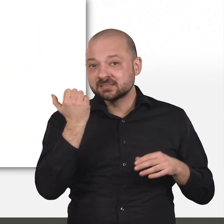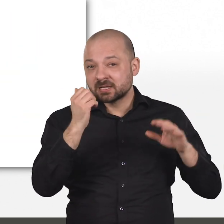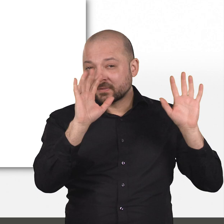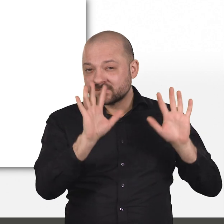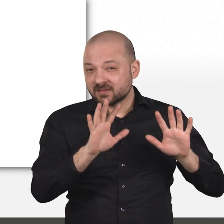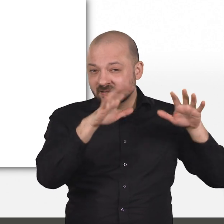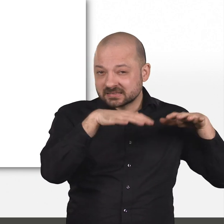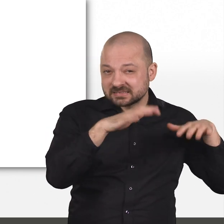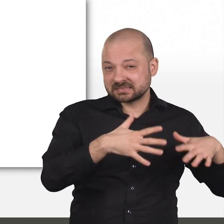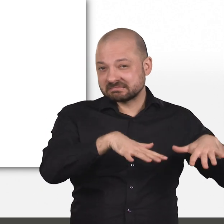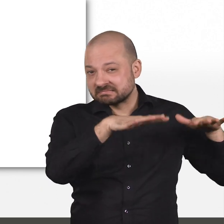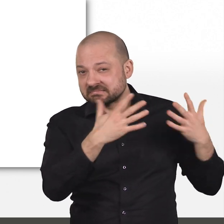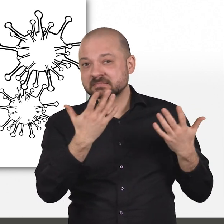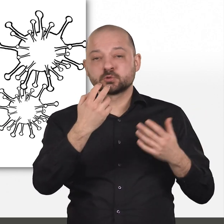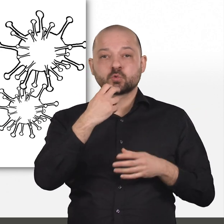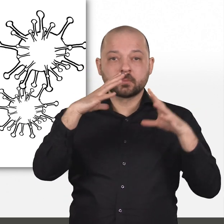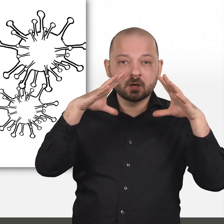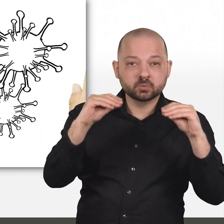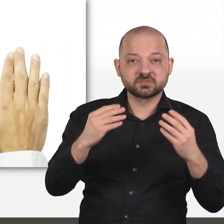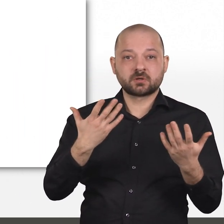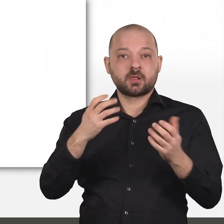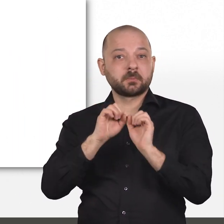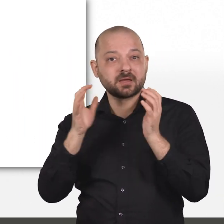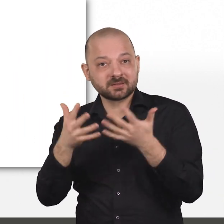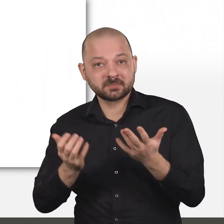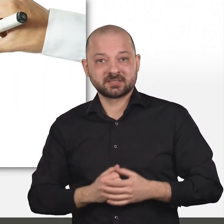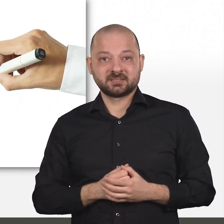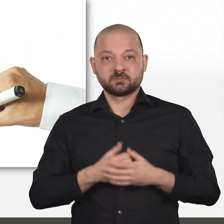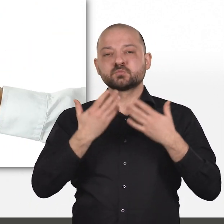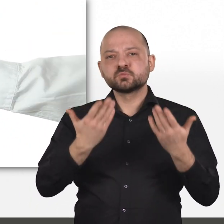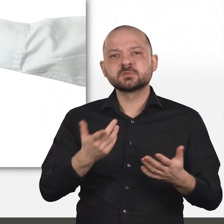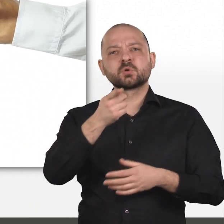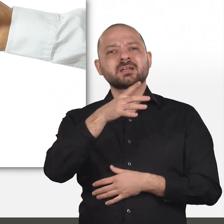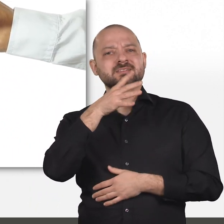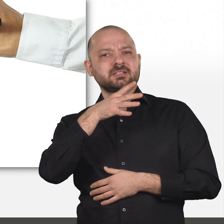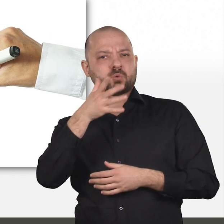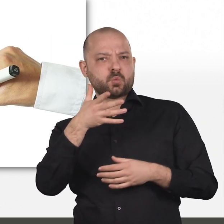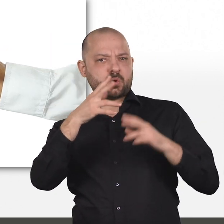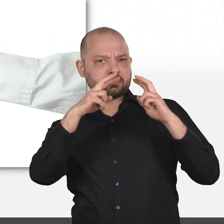über Stromausfälle bis hin zu Pandemien. Bei einer Risikoanalyse wird der gesamte Bevölkerungsschutz